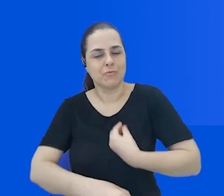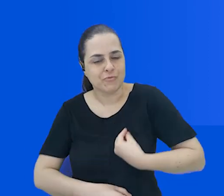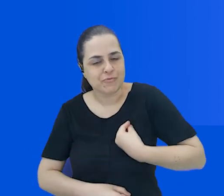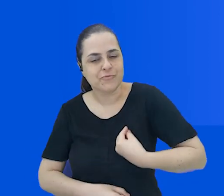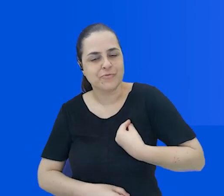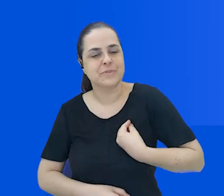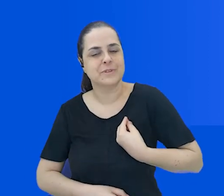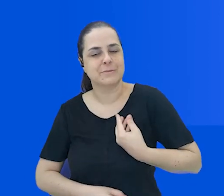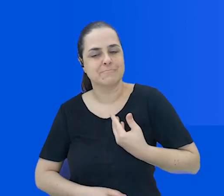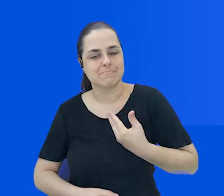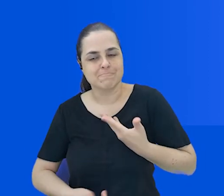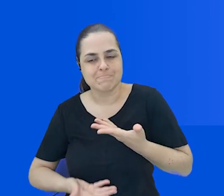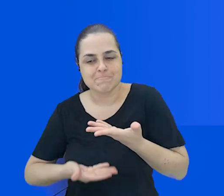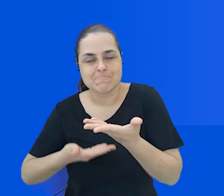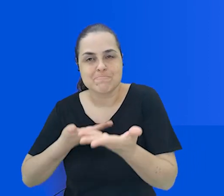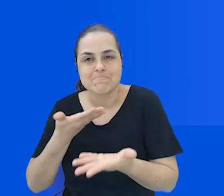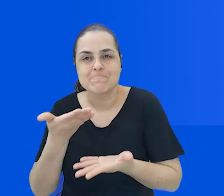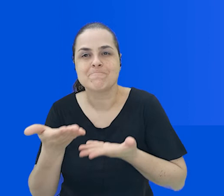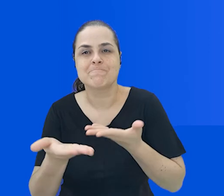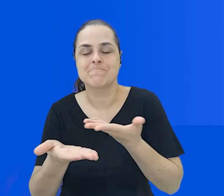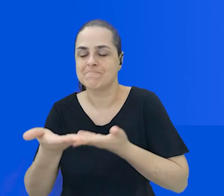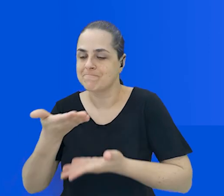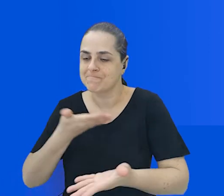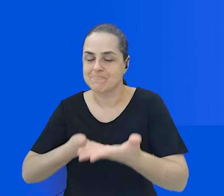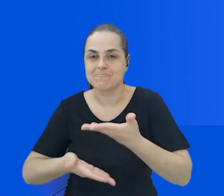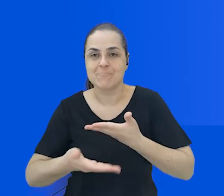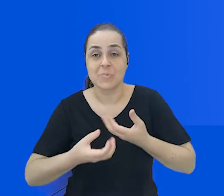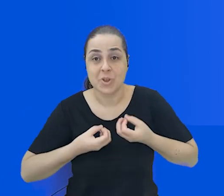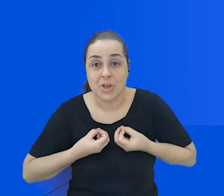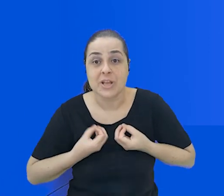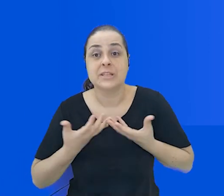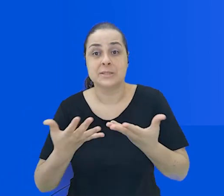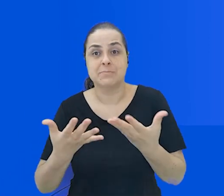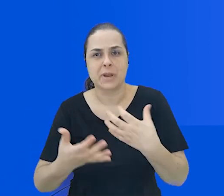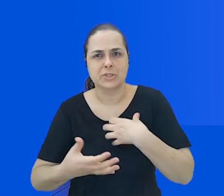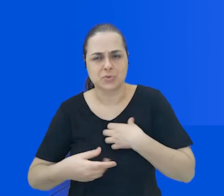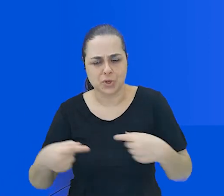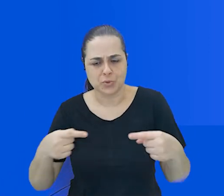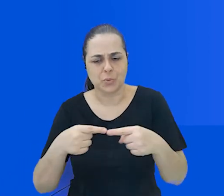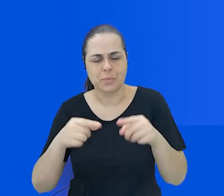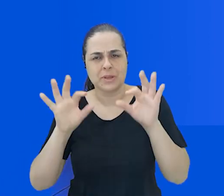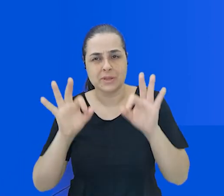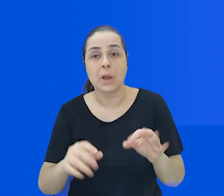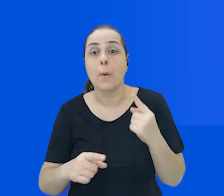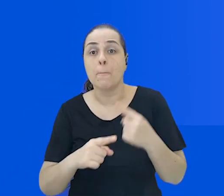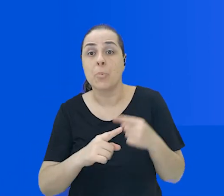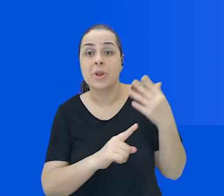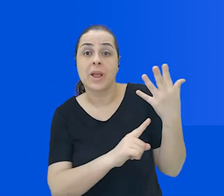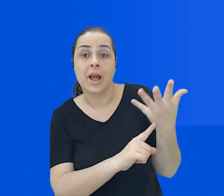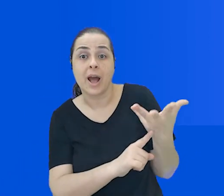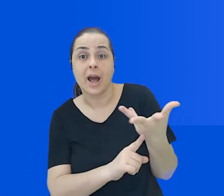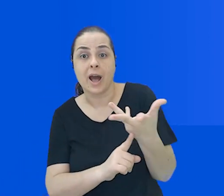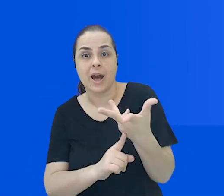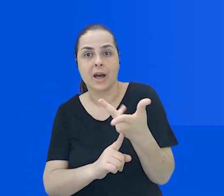sem ter prejuízo, caso ela seja expressa exatamente como ela é, porque a arte, ela nos empresta uma bolha momentânea para ali